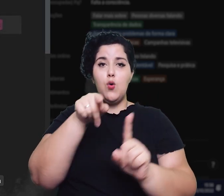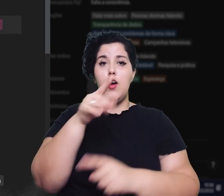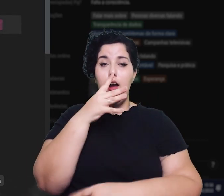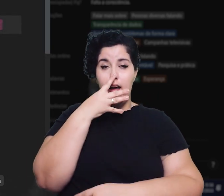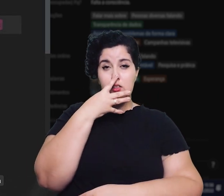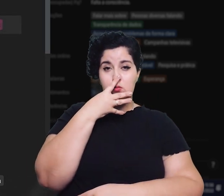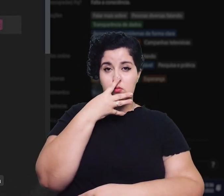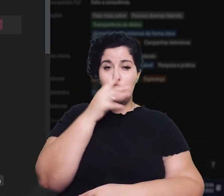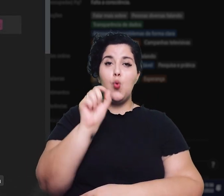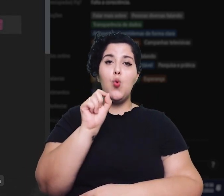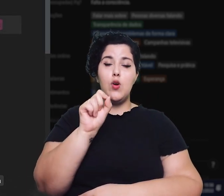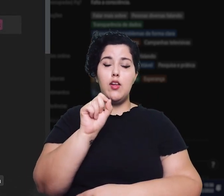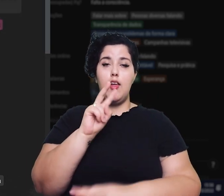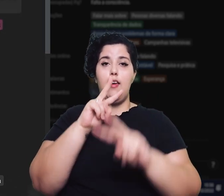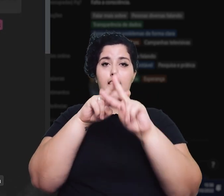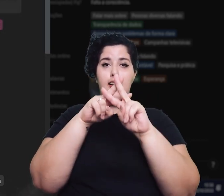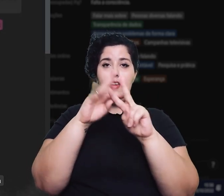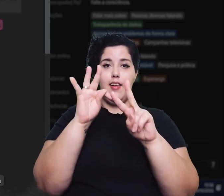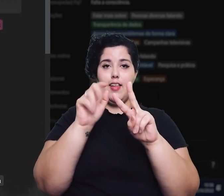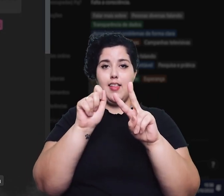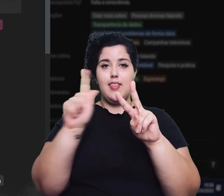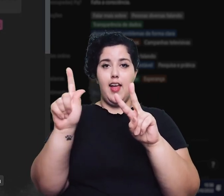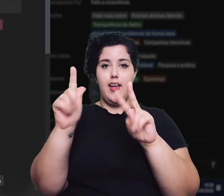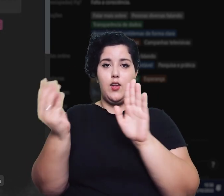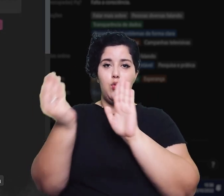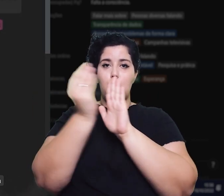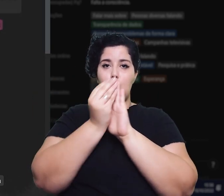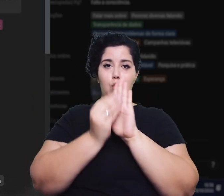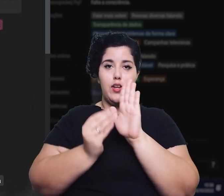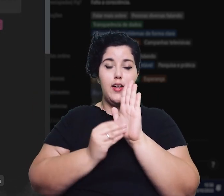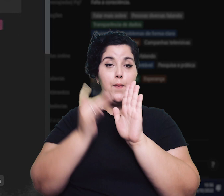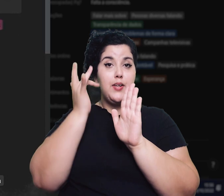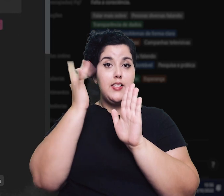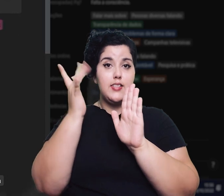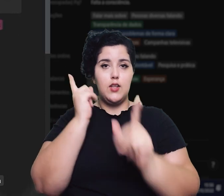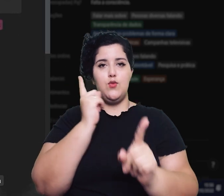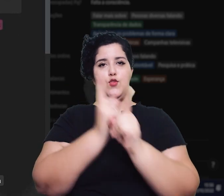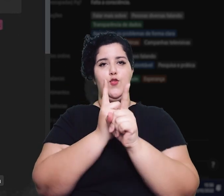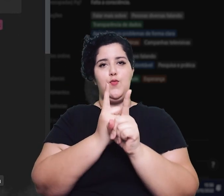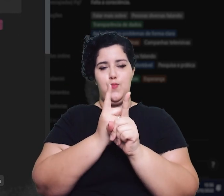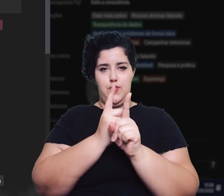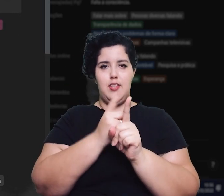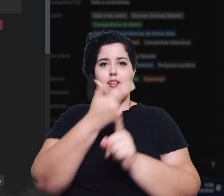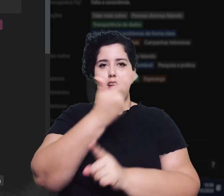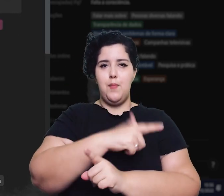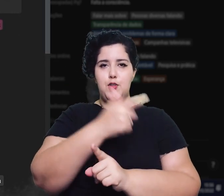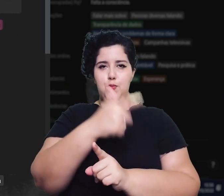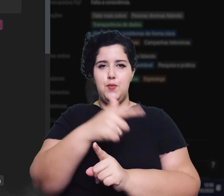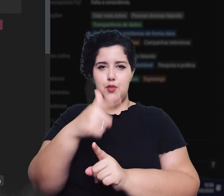admira, eu coloquei como tags porque fica mais fácil de eu depois identificar quais que se repetem mais ou menos, por